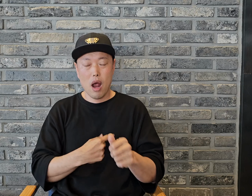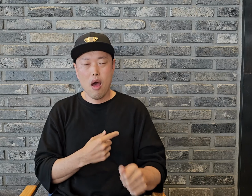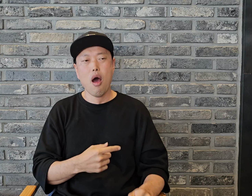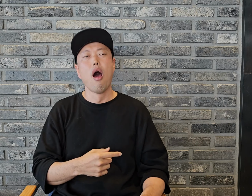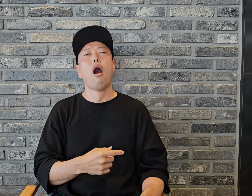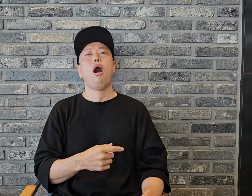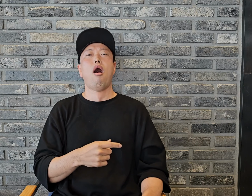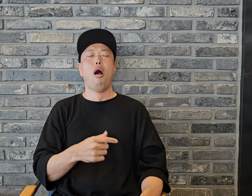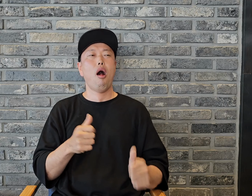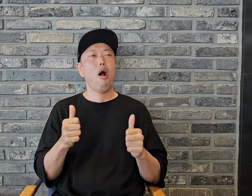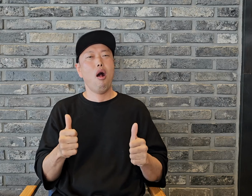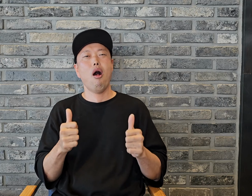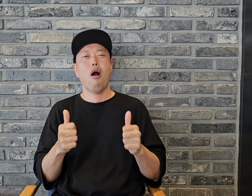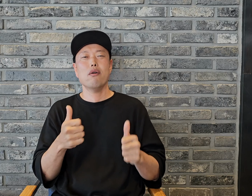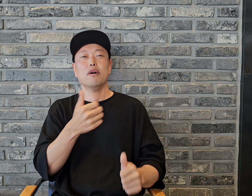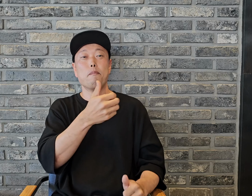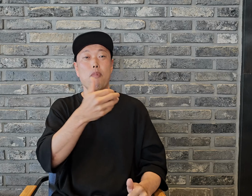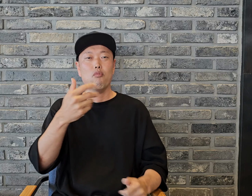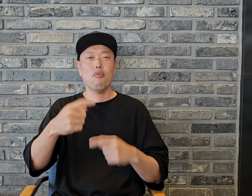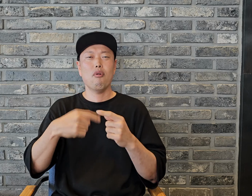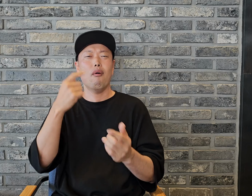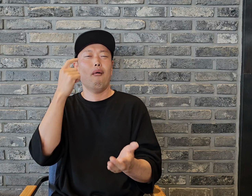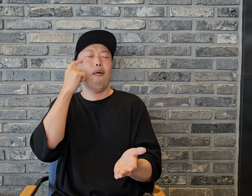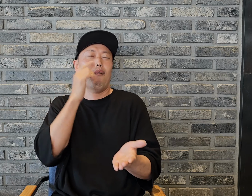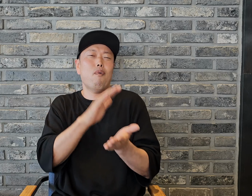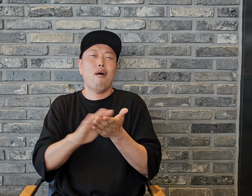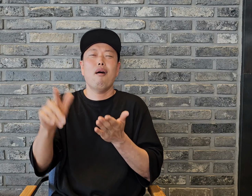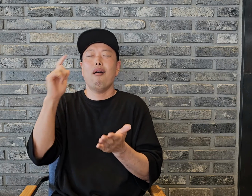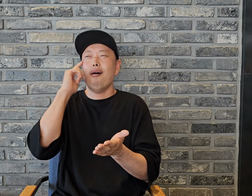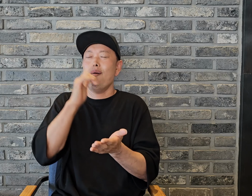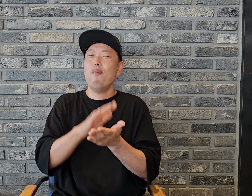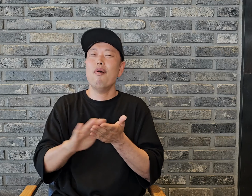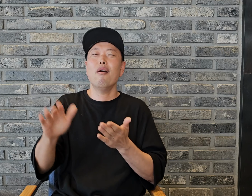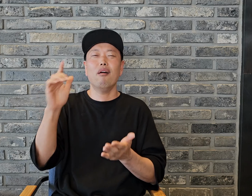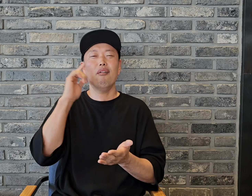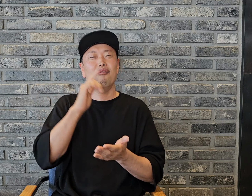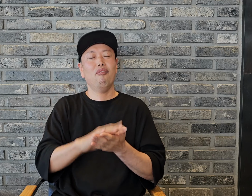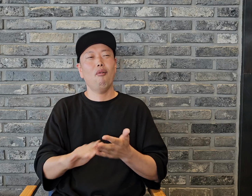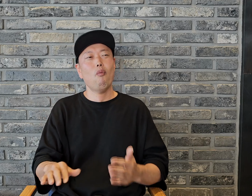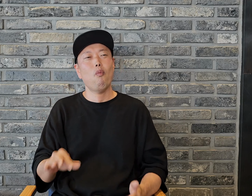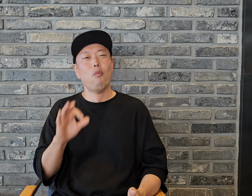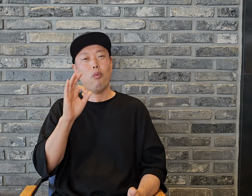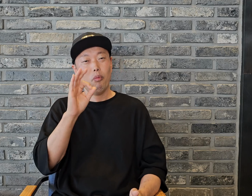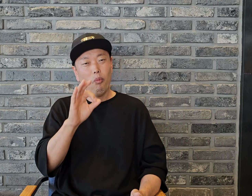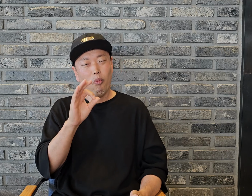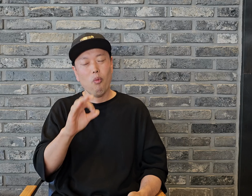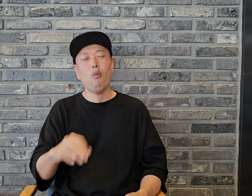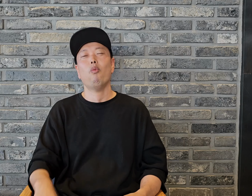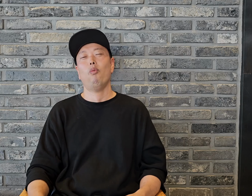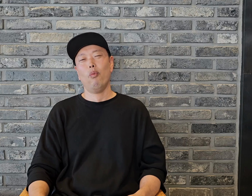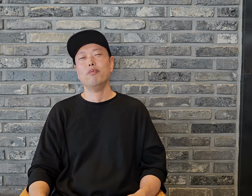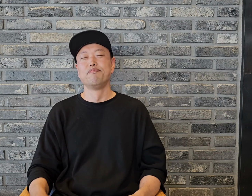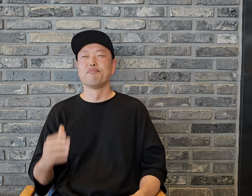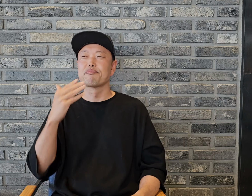意味がよく伝わって好き」と たくさん褒めていただきまし た。